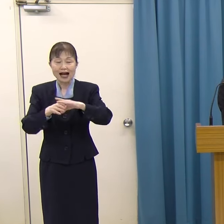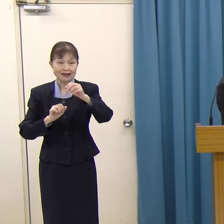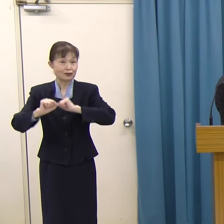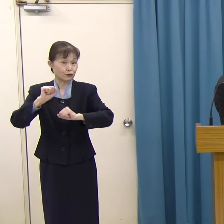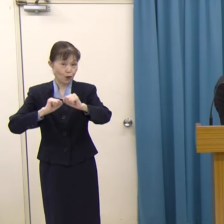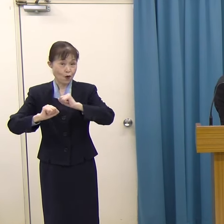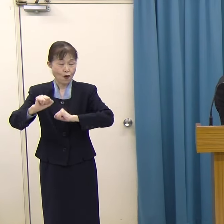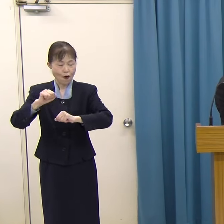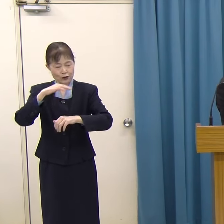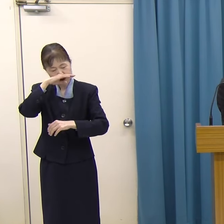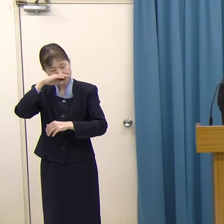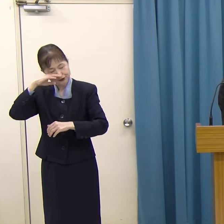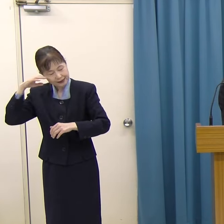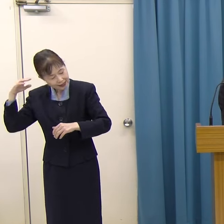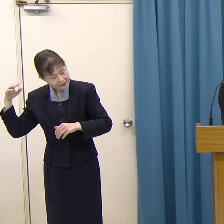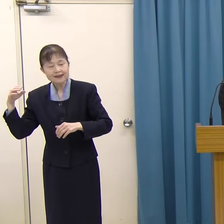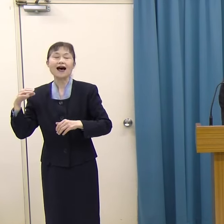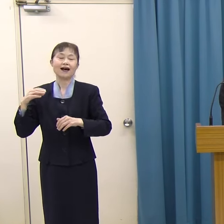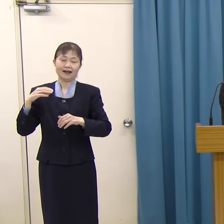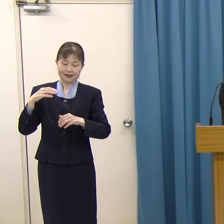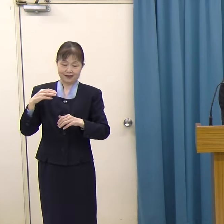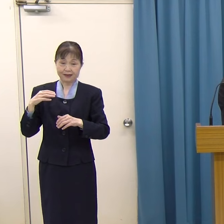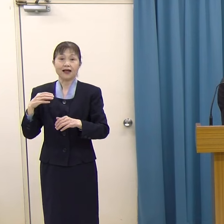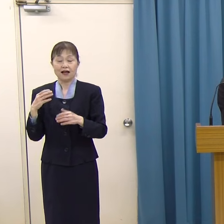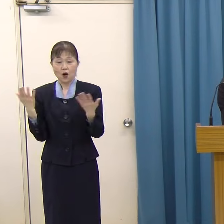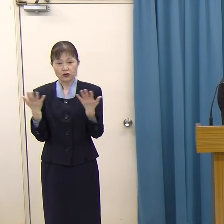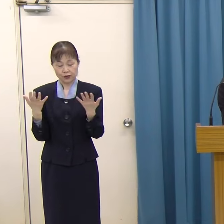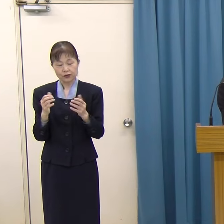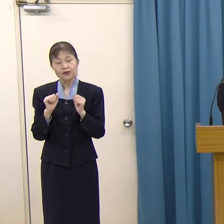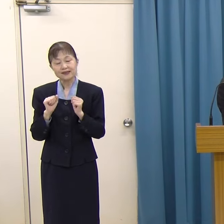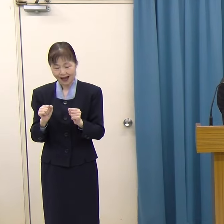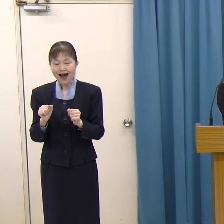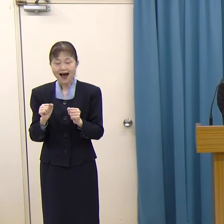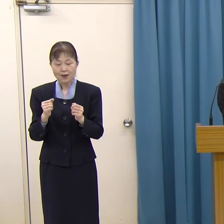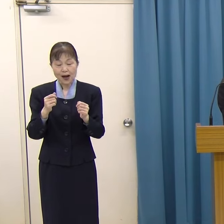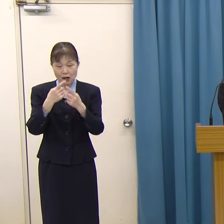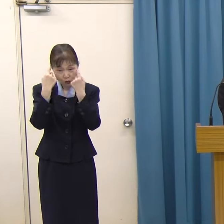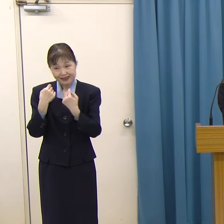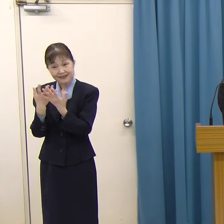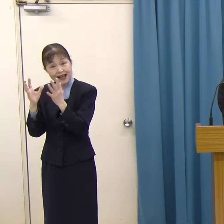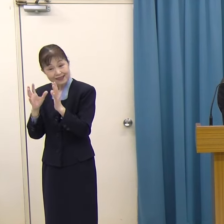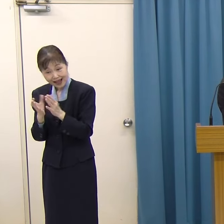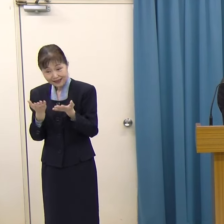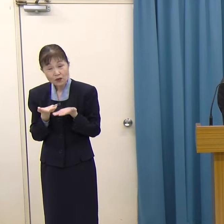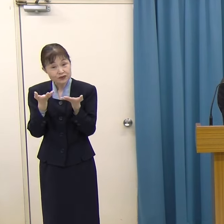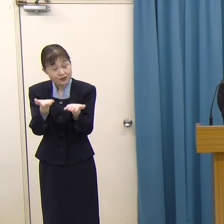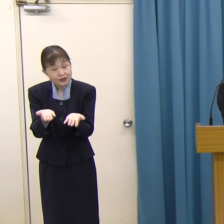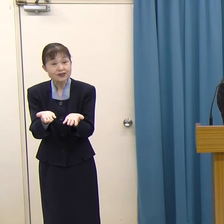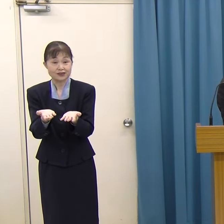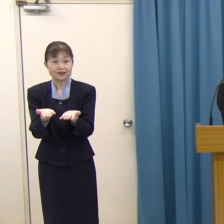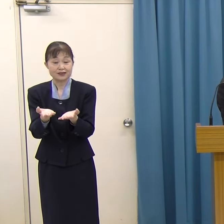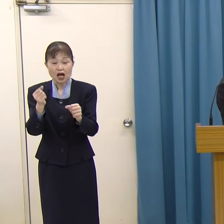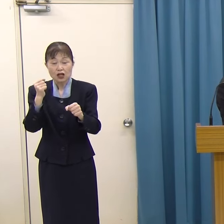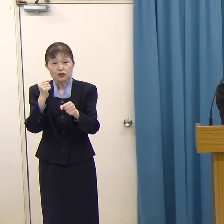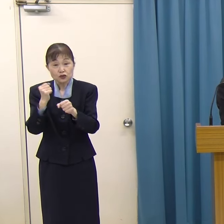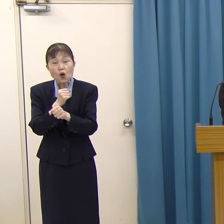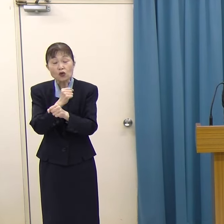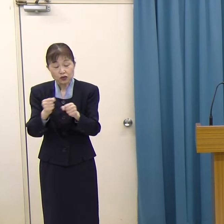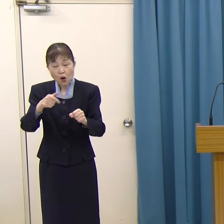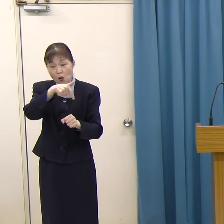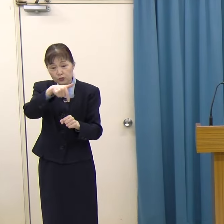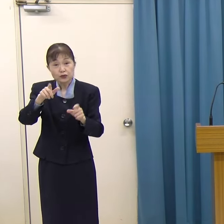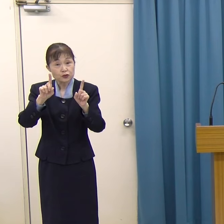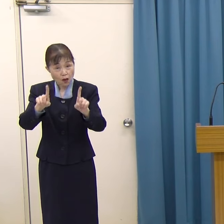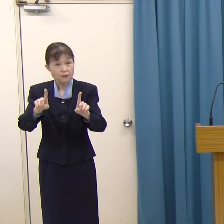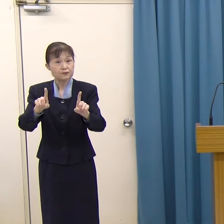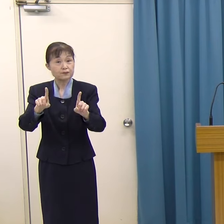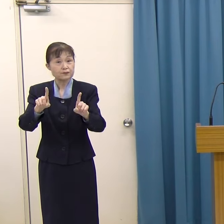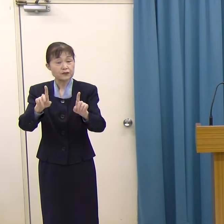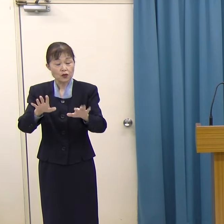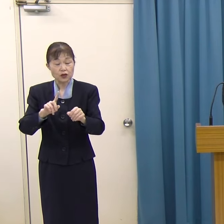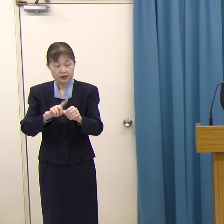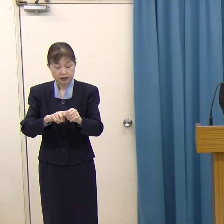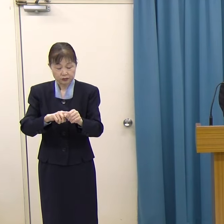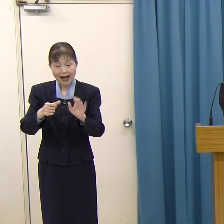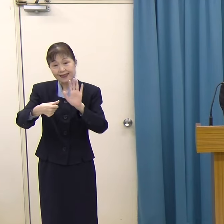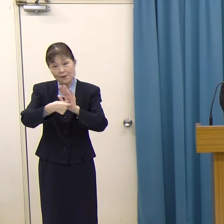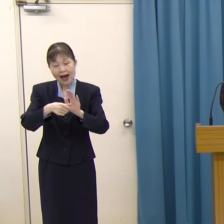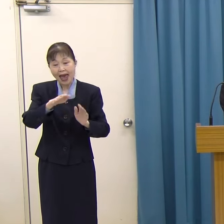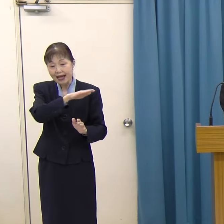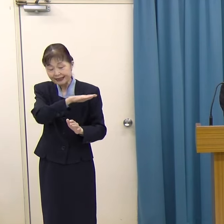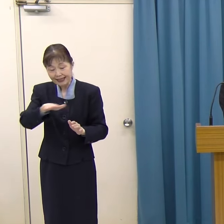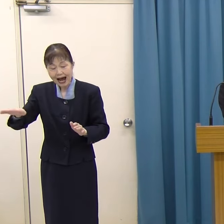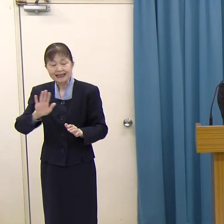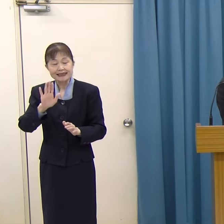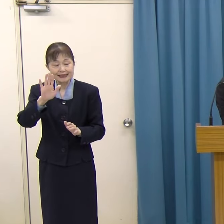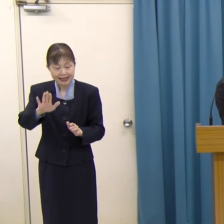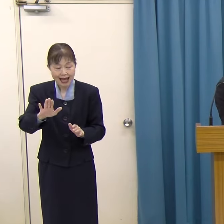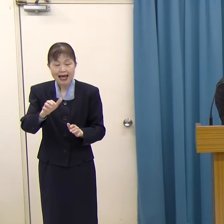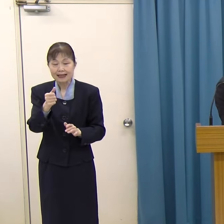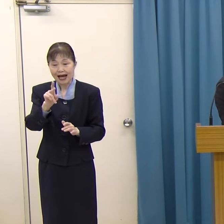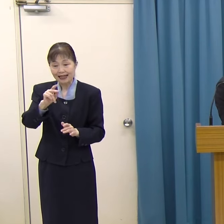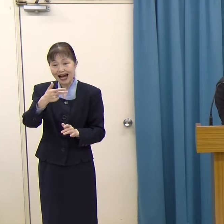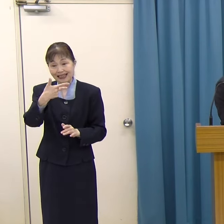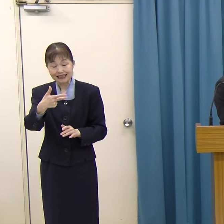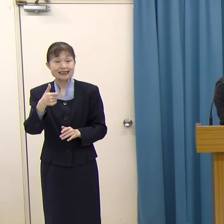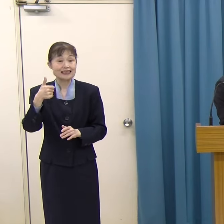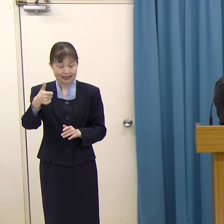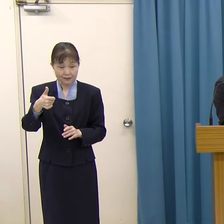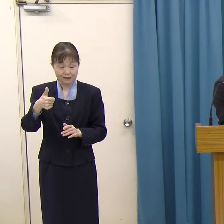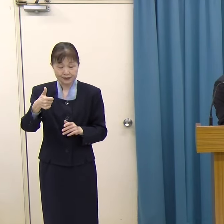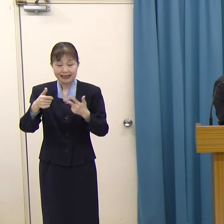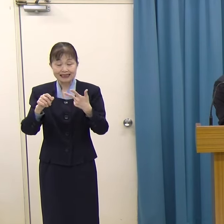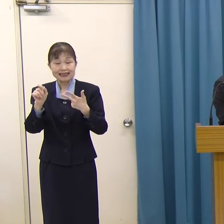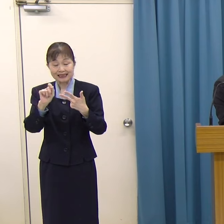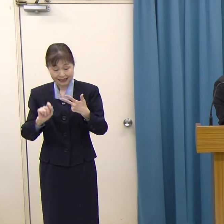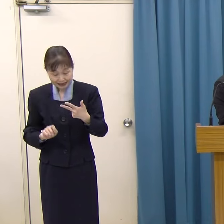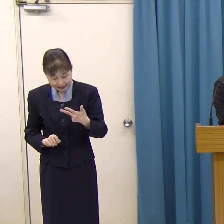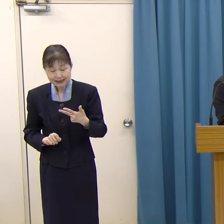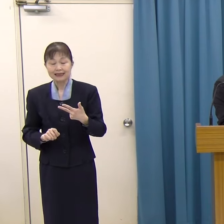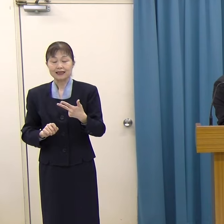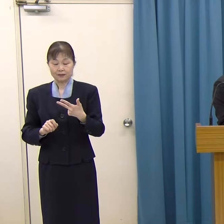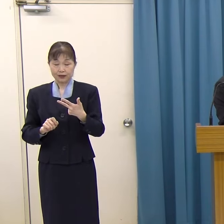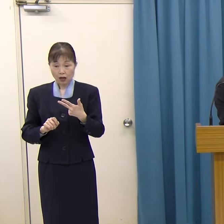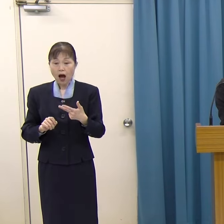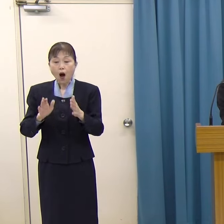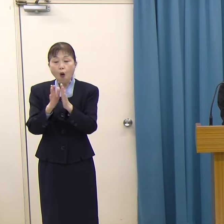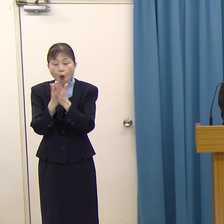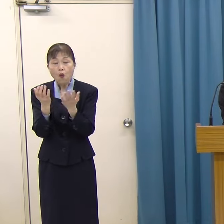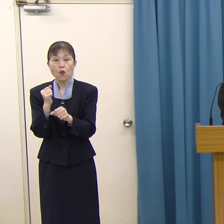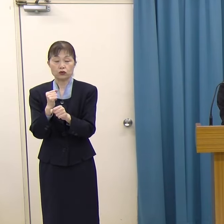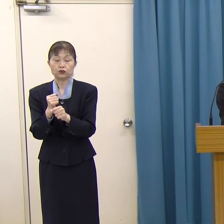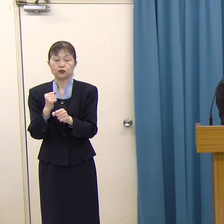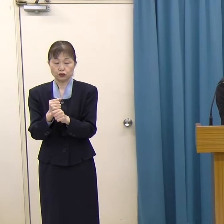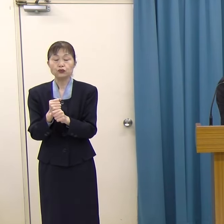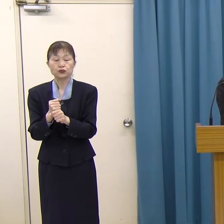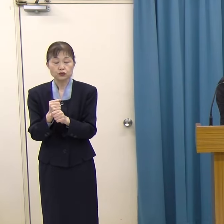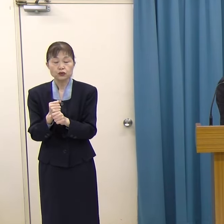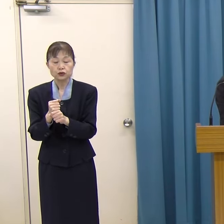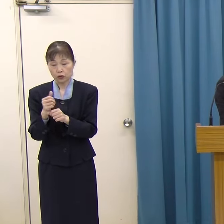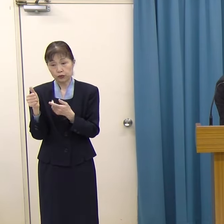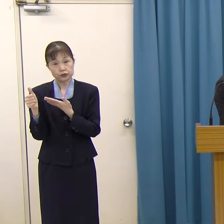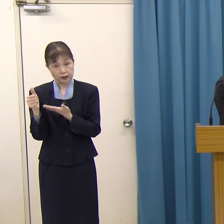優れた業績を残された個人・団体にお贈りする、これが創造部門でして、今年は平出隆さん。詩人、作家で、また造本家、本を作る方でもいらっしゃる。